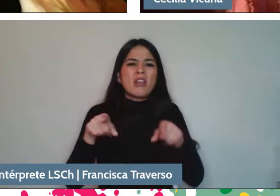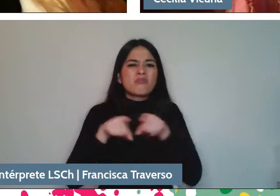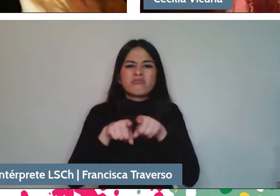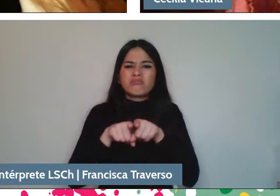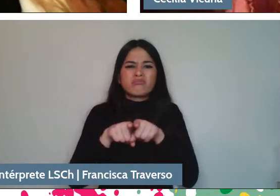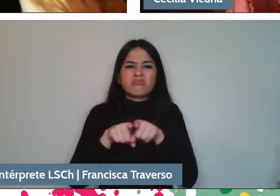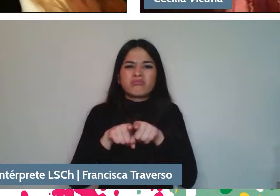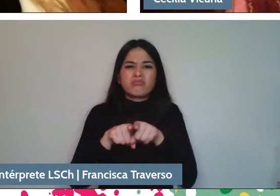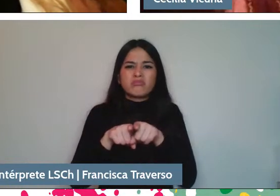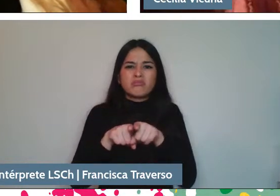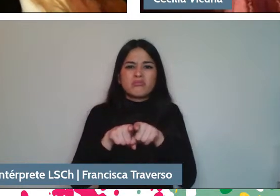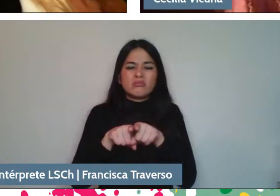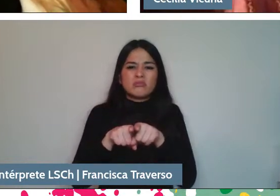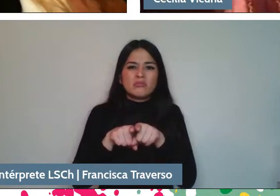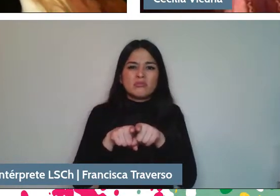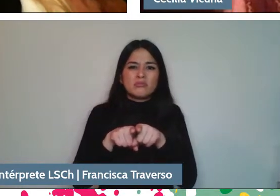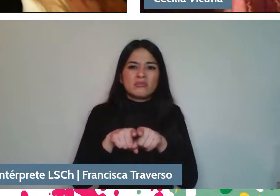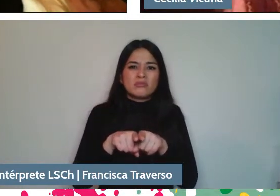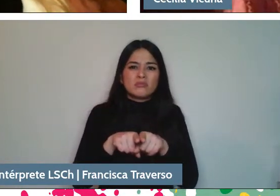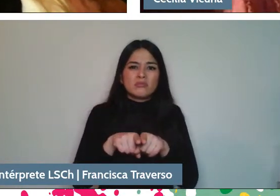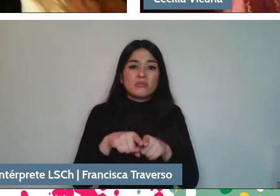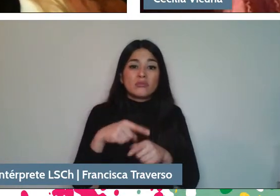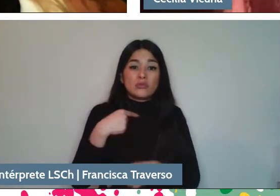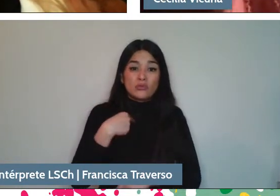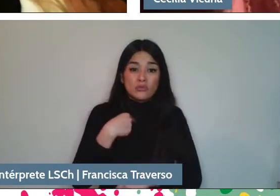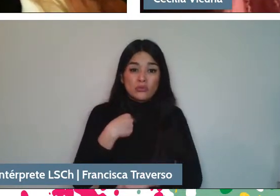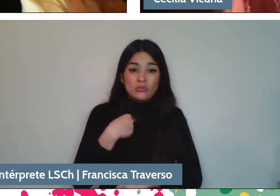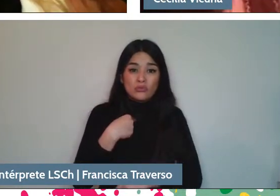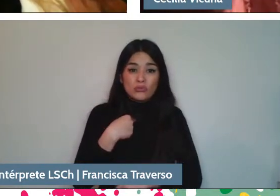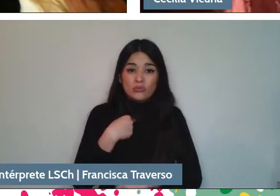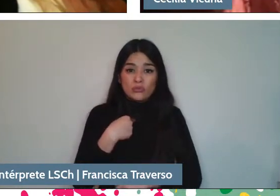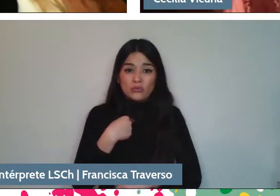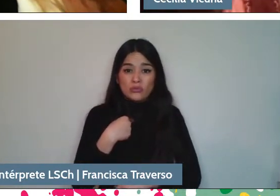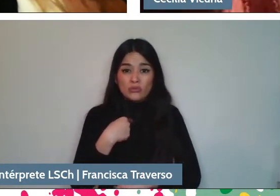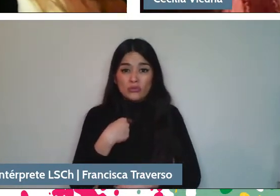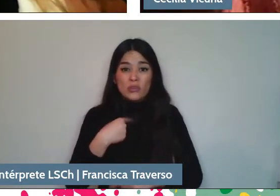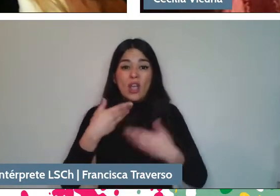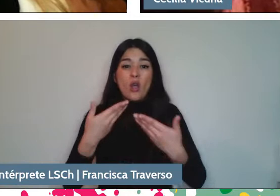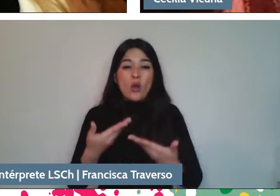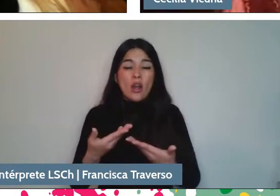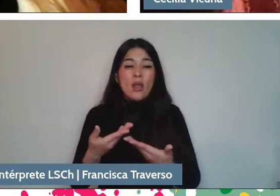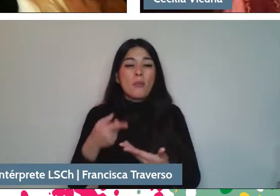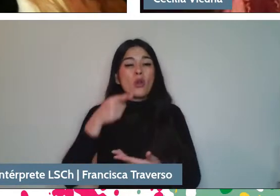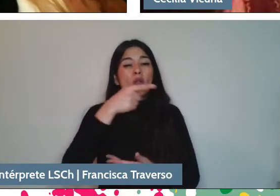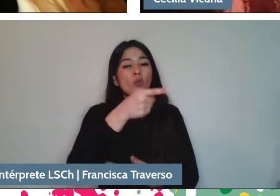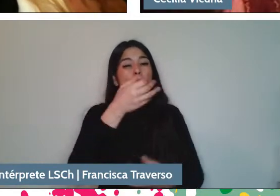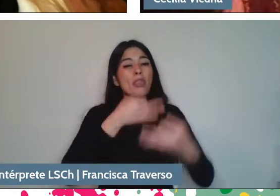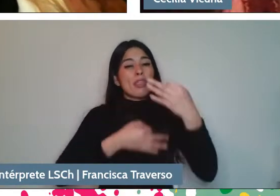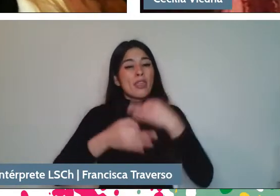Entonces yo eso... Y ahora para retomar con lo que me decías en Colombia, por ejemplo,